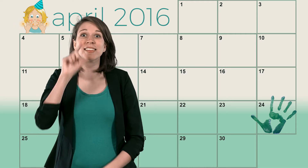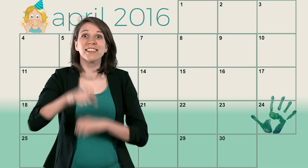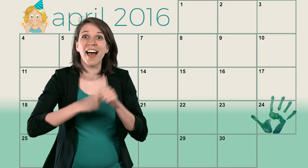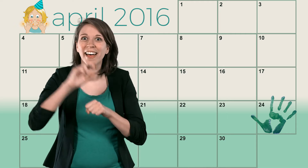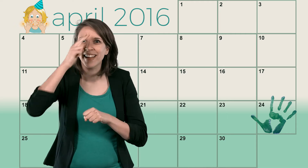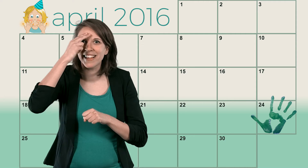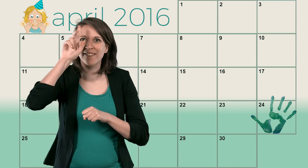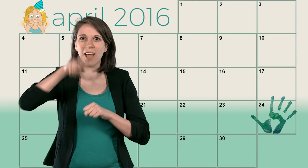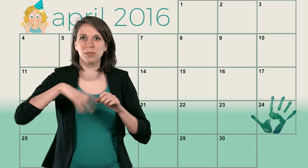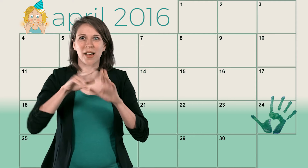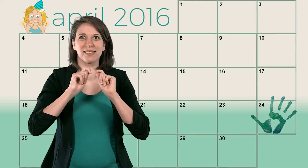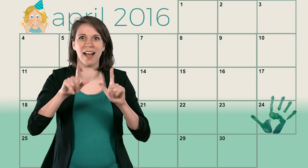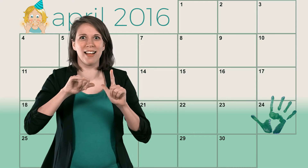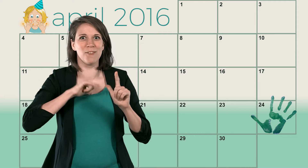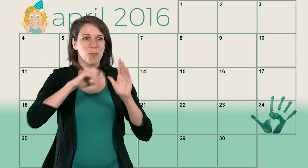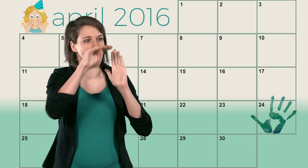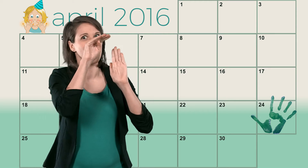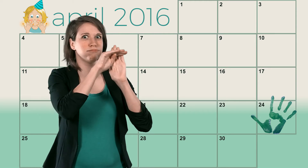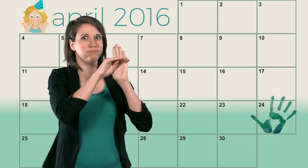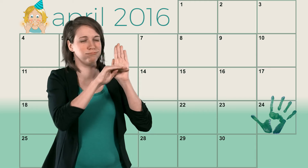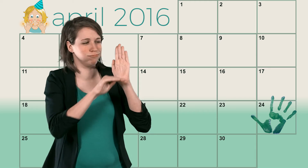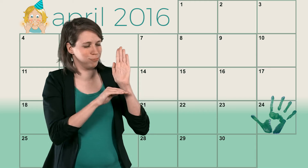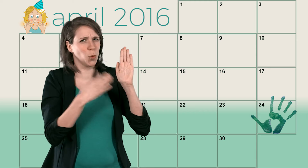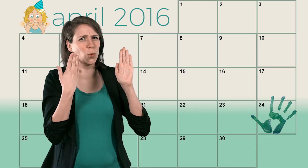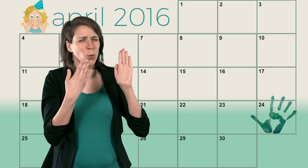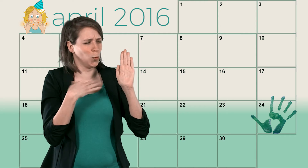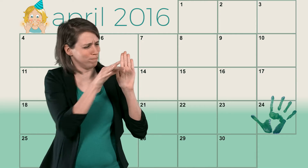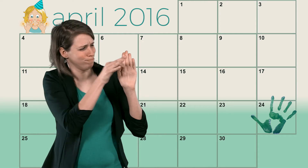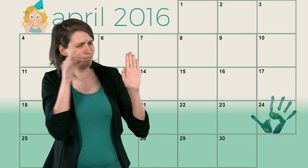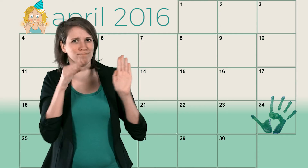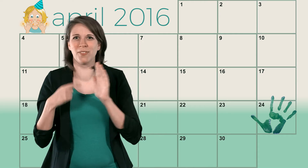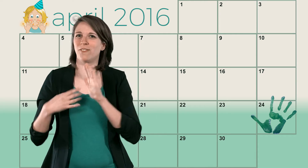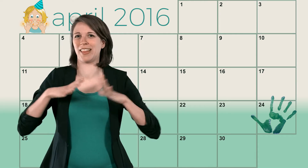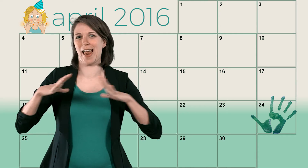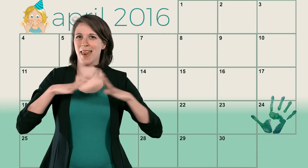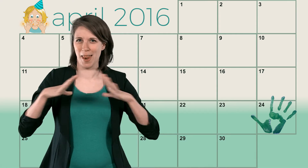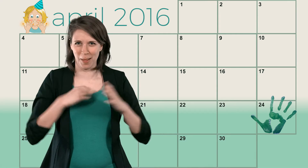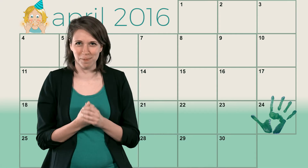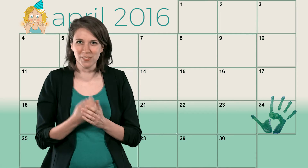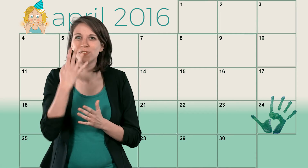Er gaan verschillende activiteiten door rond de 10-jarige erkenning van Vlaamse Gebarentaal. Nu zal ik vertellen over één van de activiteiten.